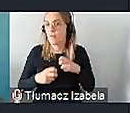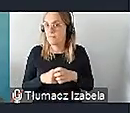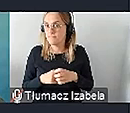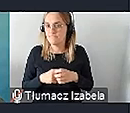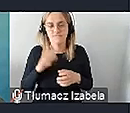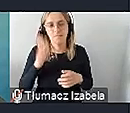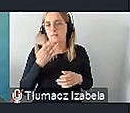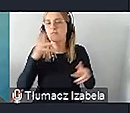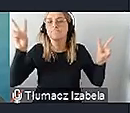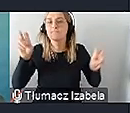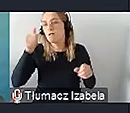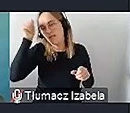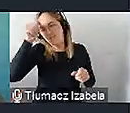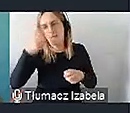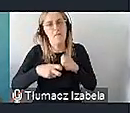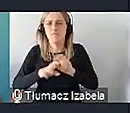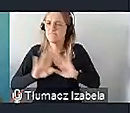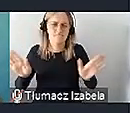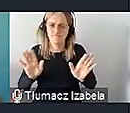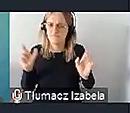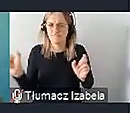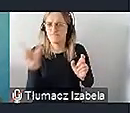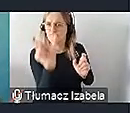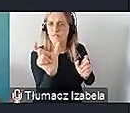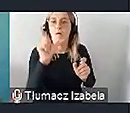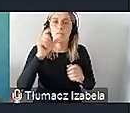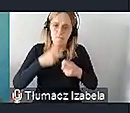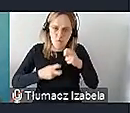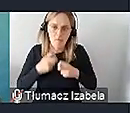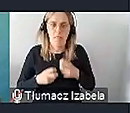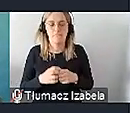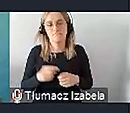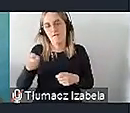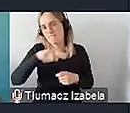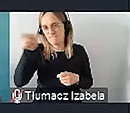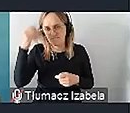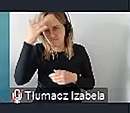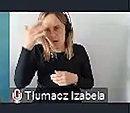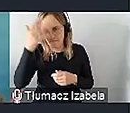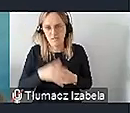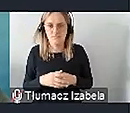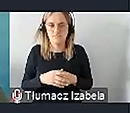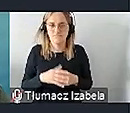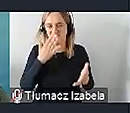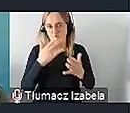Nie będę definiował, czym dokładnie jest ten problem. Wyobraźmy sobie, że ten problem wygląda tak.